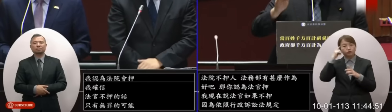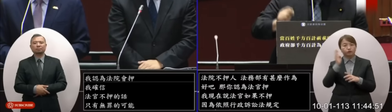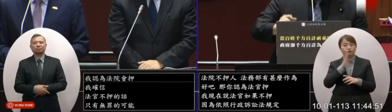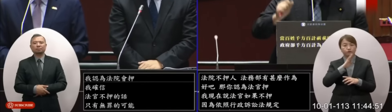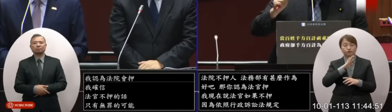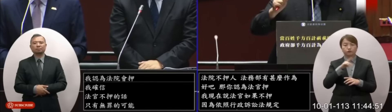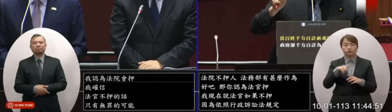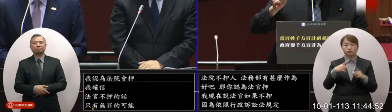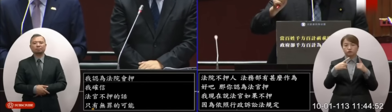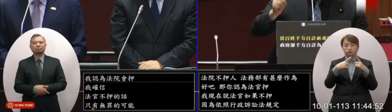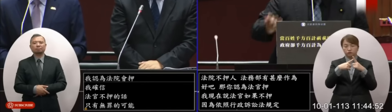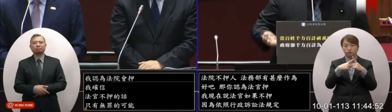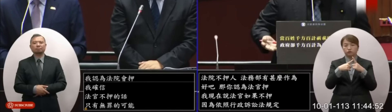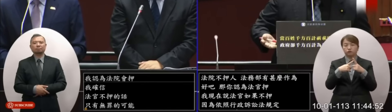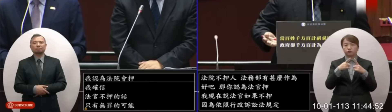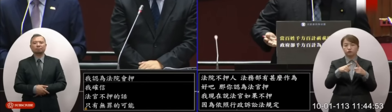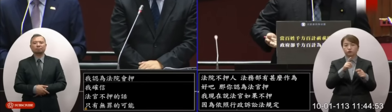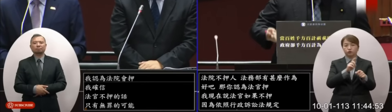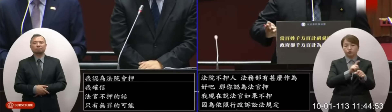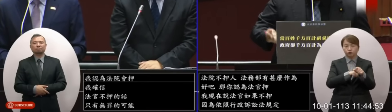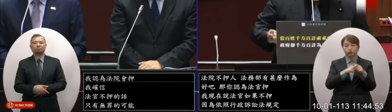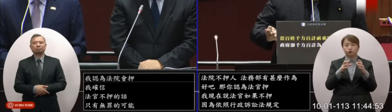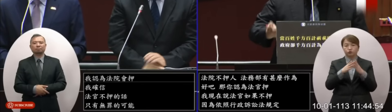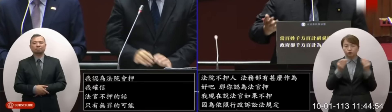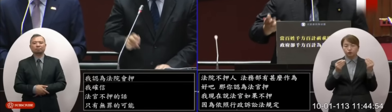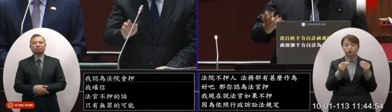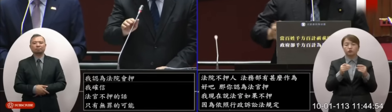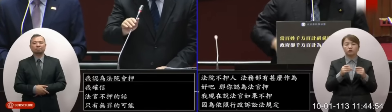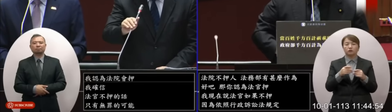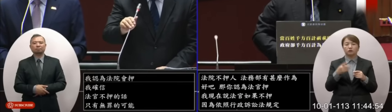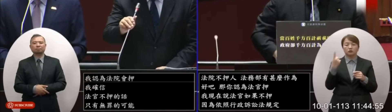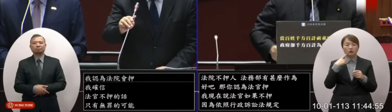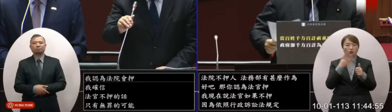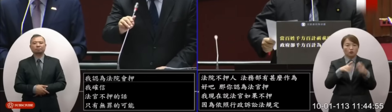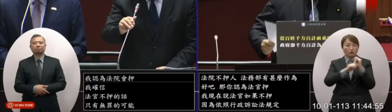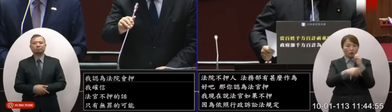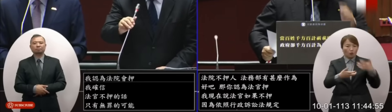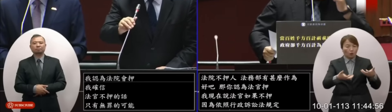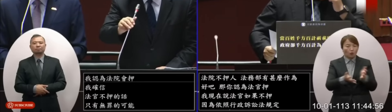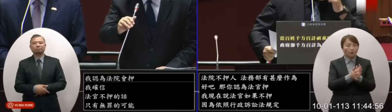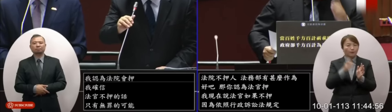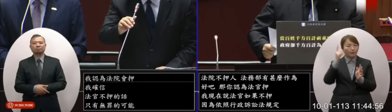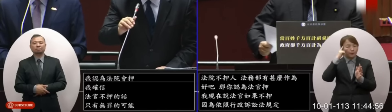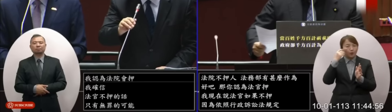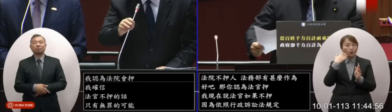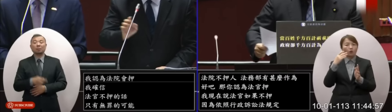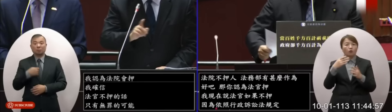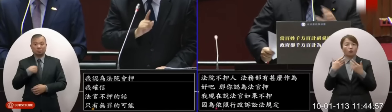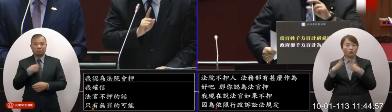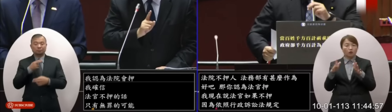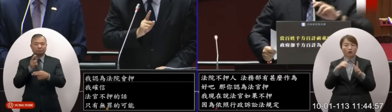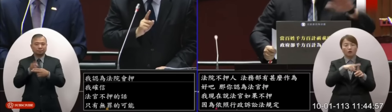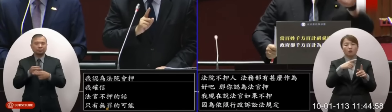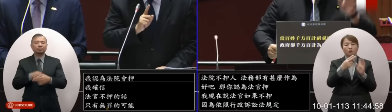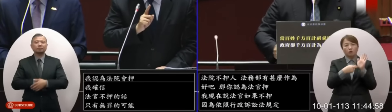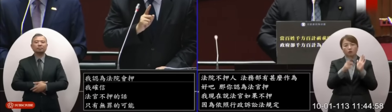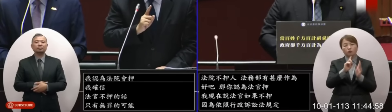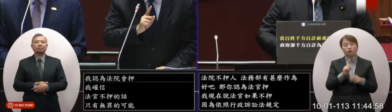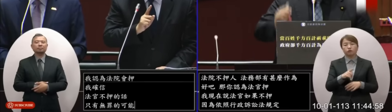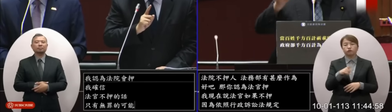把人...沒有羈押的理由了 那我只是在請教 法務部有沒有因應的 那就沒有意思了